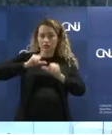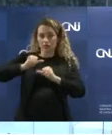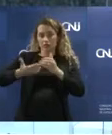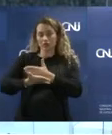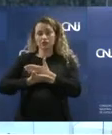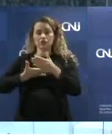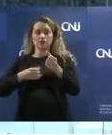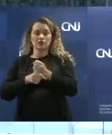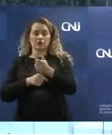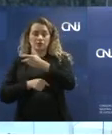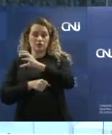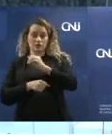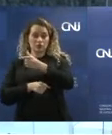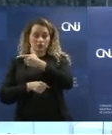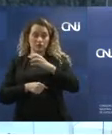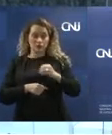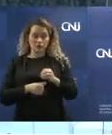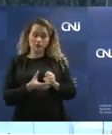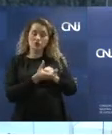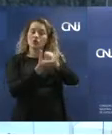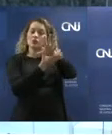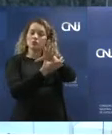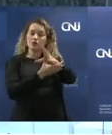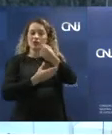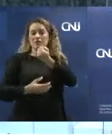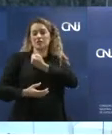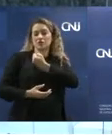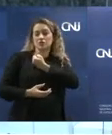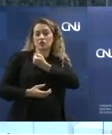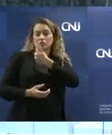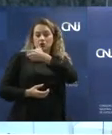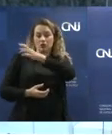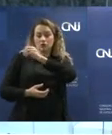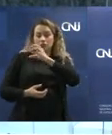com a publicação do Provimento número 100 deste Conselho Nacional de Justiça,